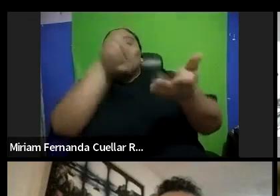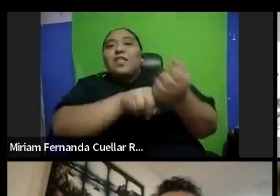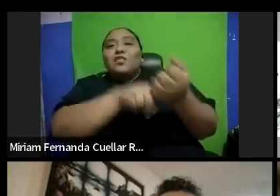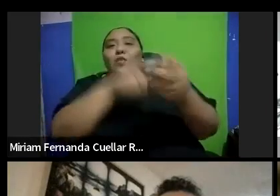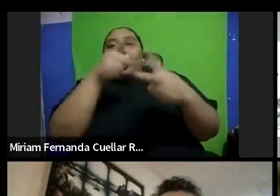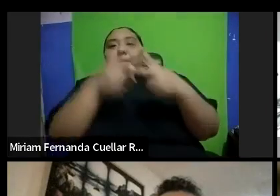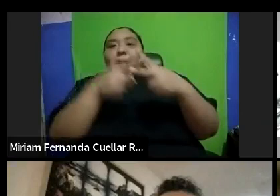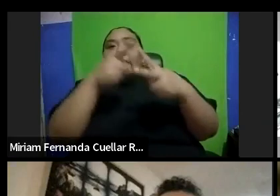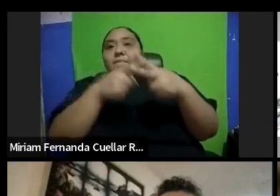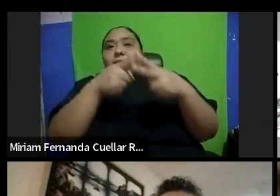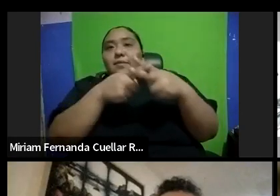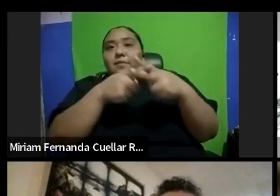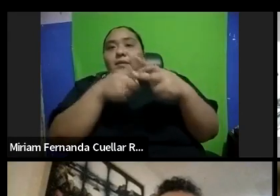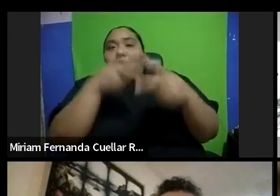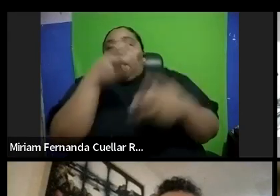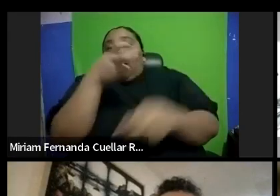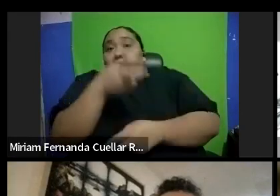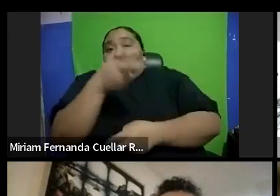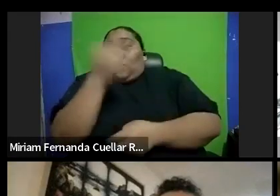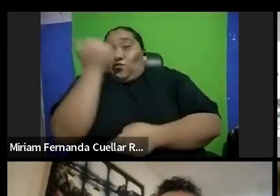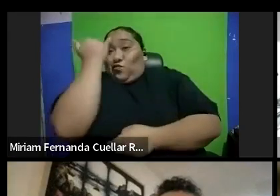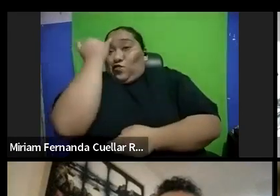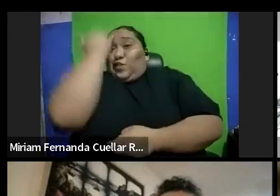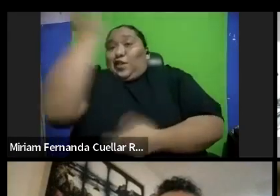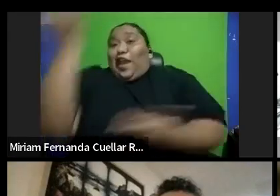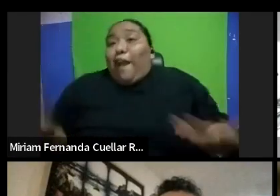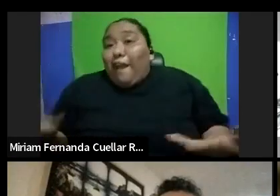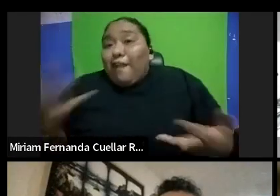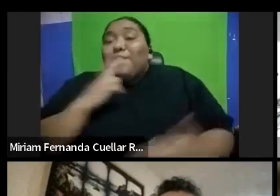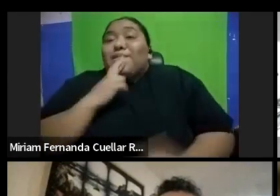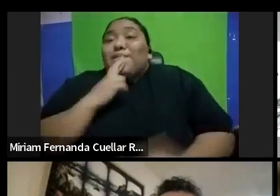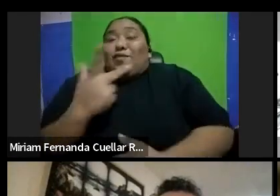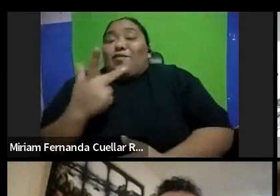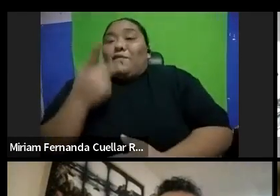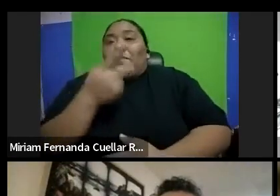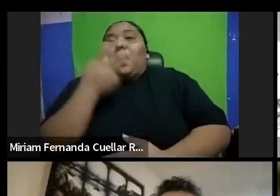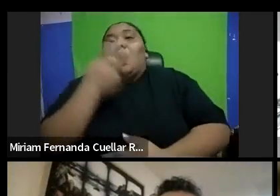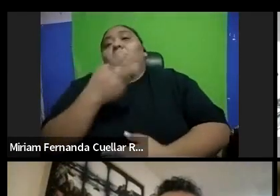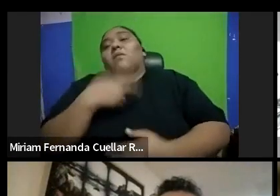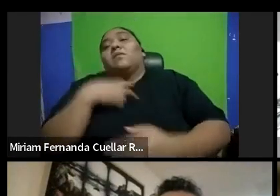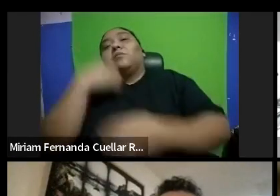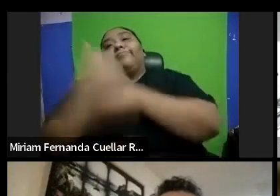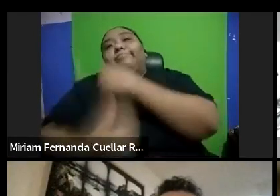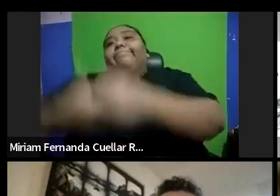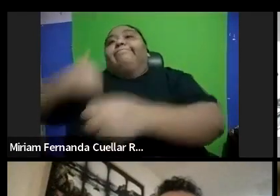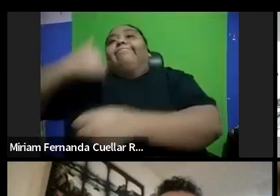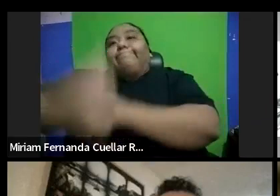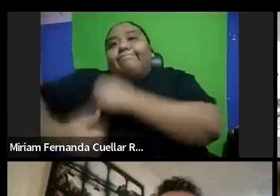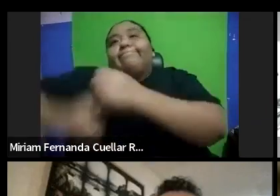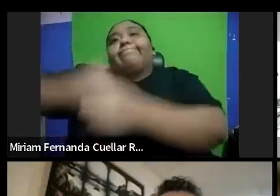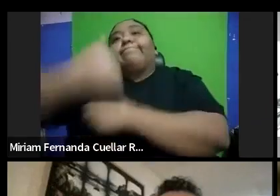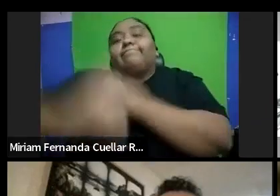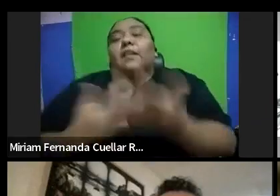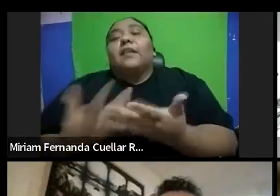Matemáticas Y la respuesta fue: sería ideal. ideal, pero eso tardaría muchos, muchos años. Y lo que queremos es lo que queremos es darles